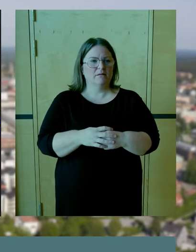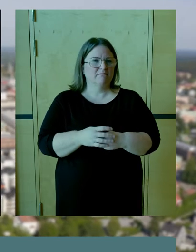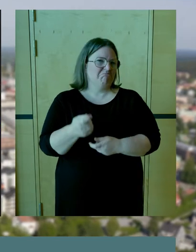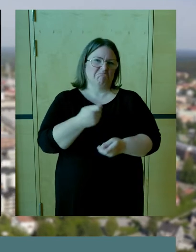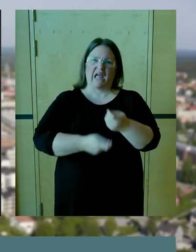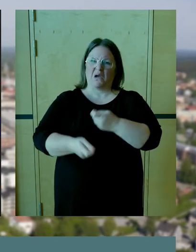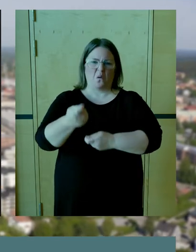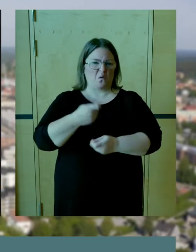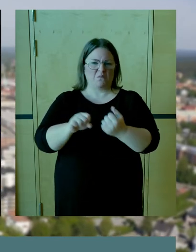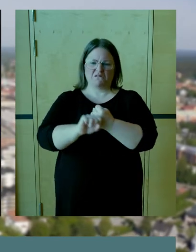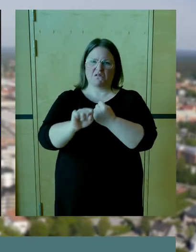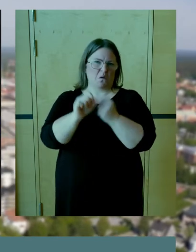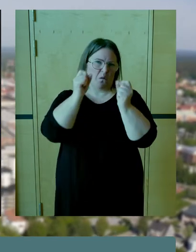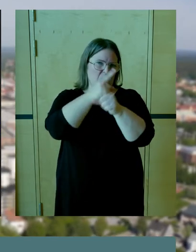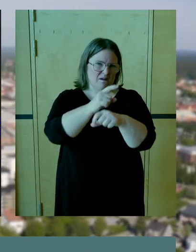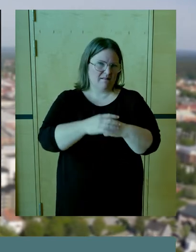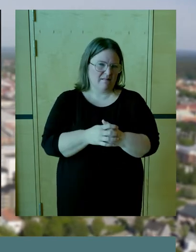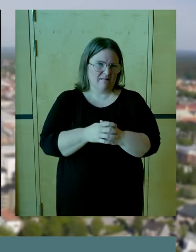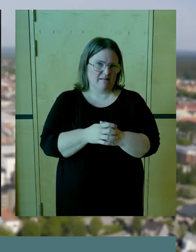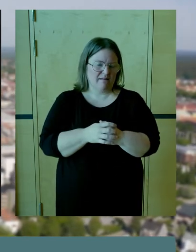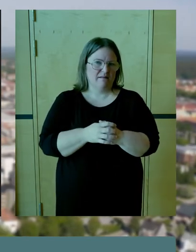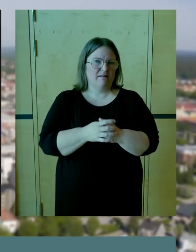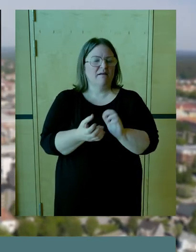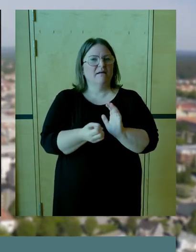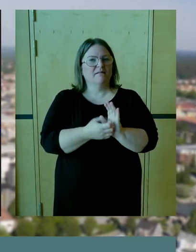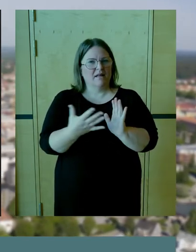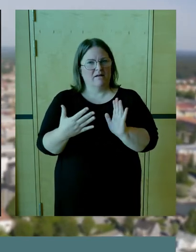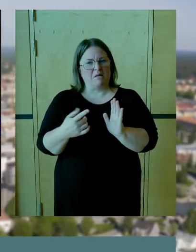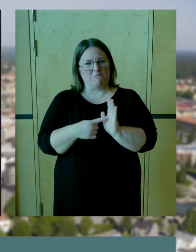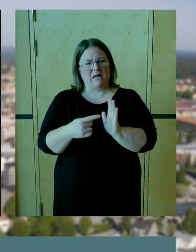Använde också förslag som alliansen hade i november i fjol